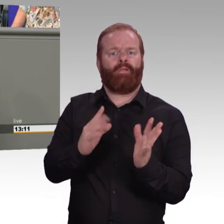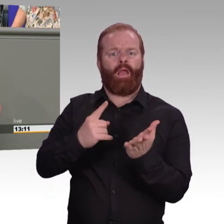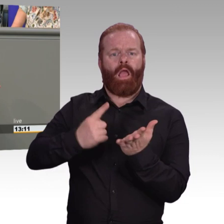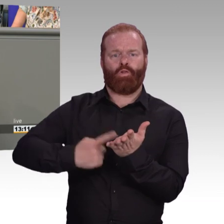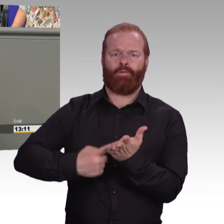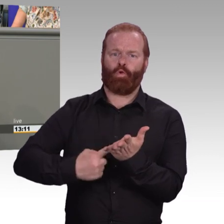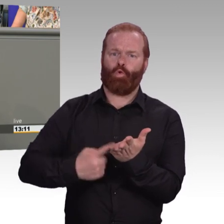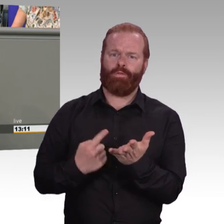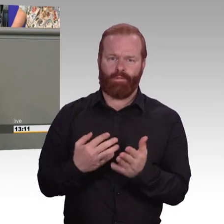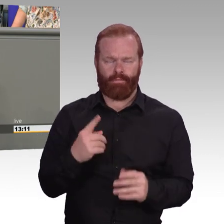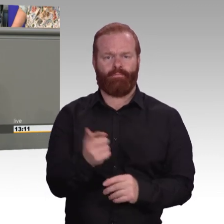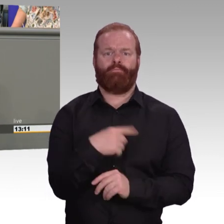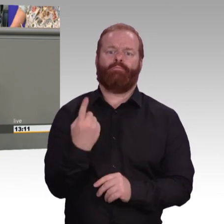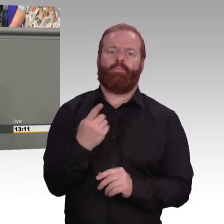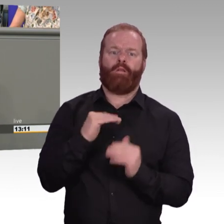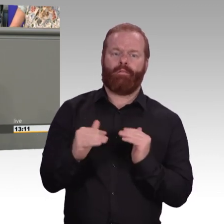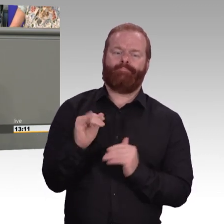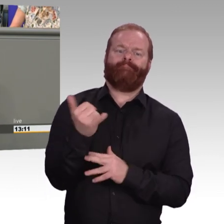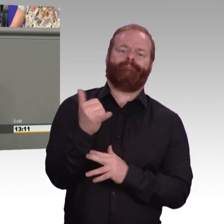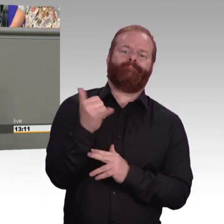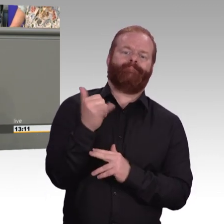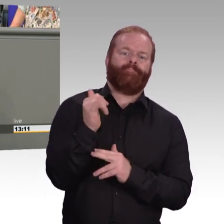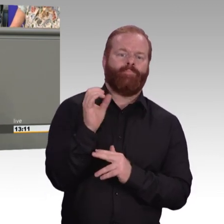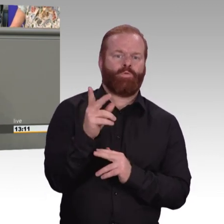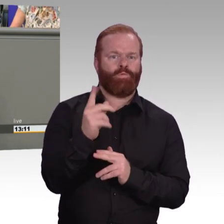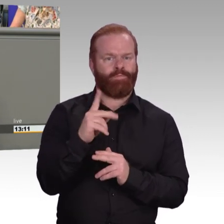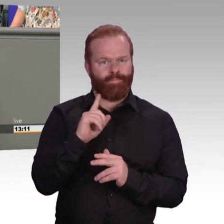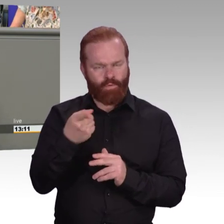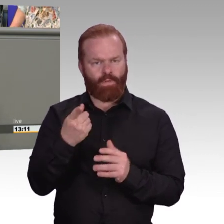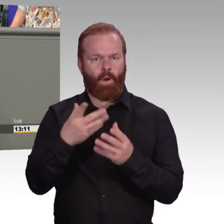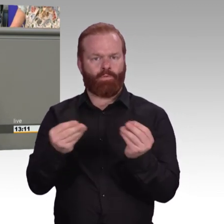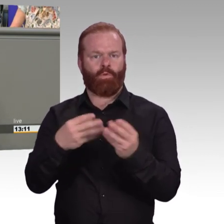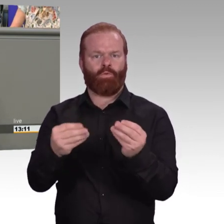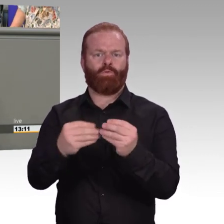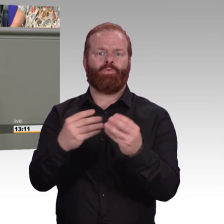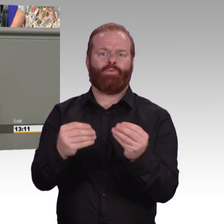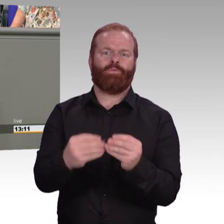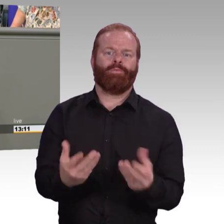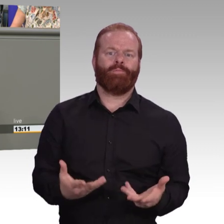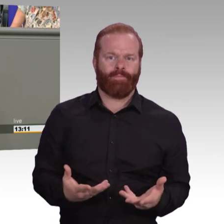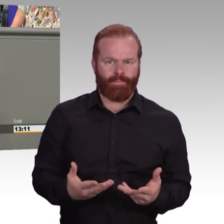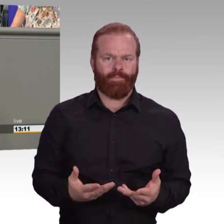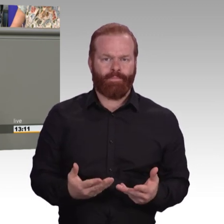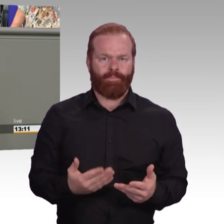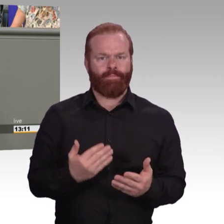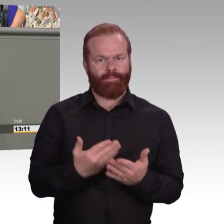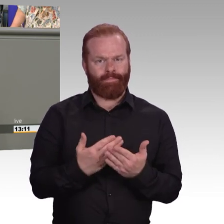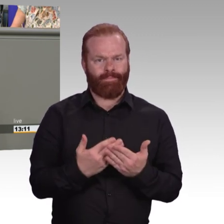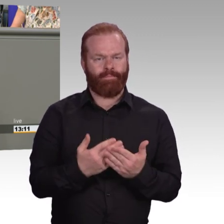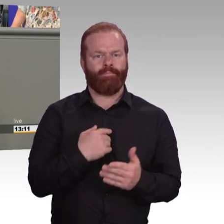wenn es darum geht, Hand anzulegen an dieser Verfassung und sehr genau zu schauen, welche Wirkungen es hat, weil es durchaus sein könnte,